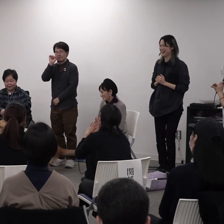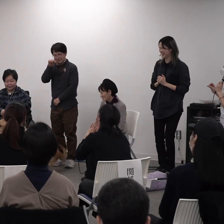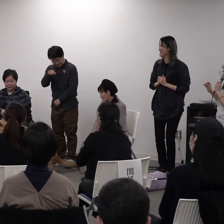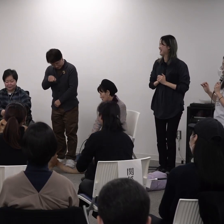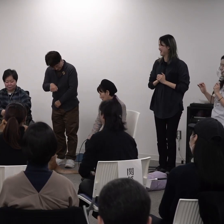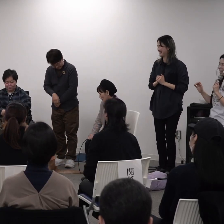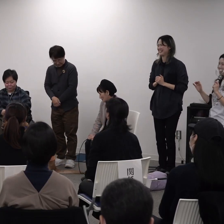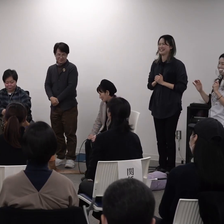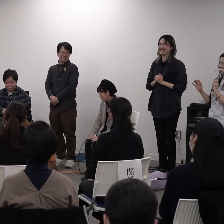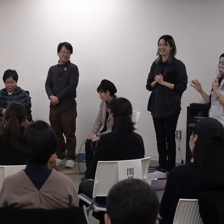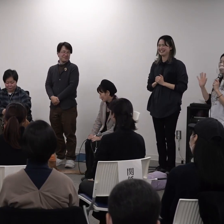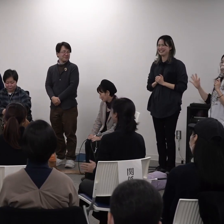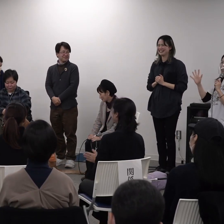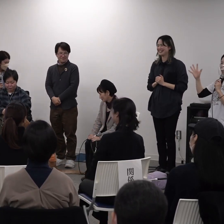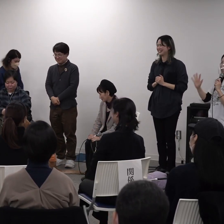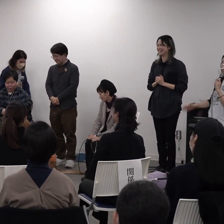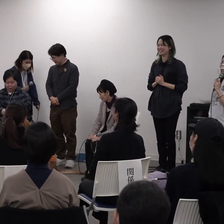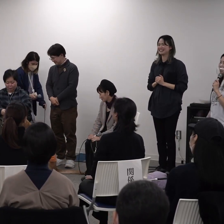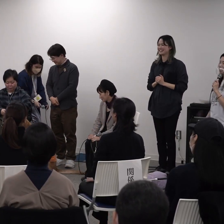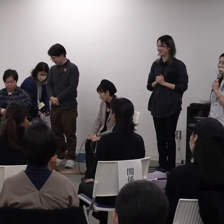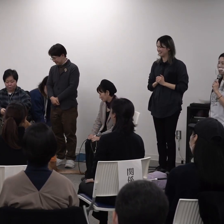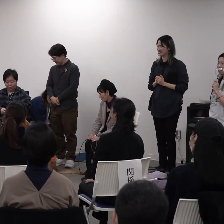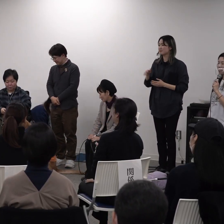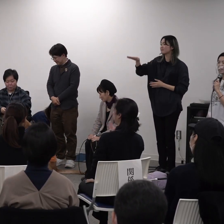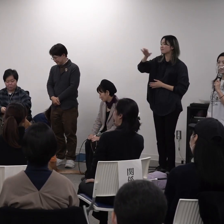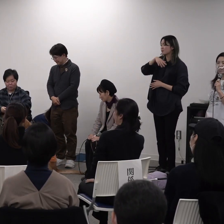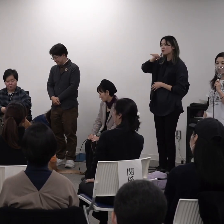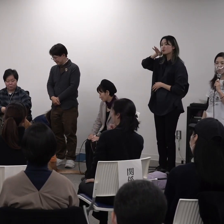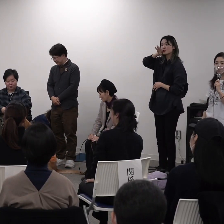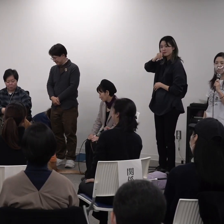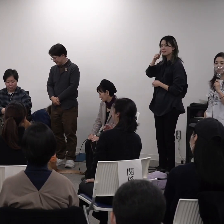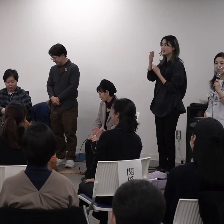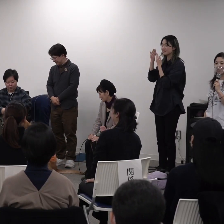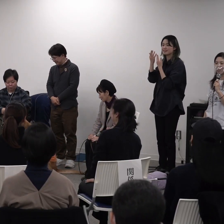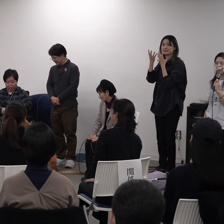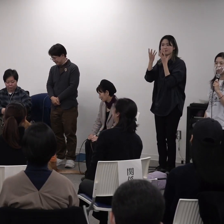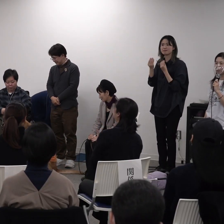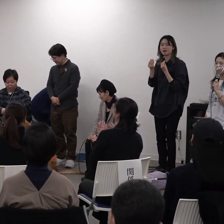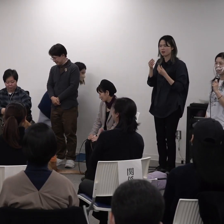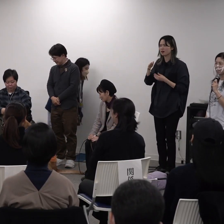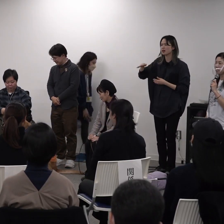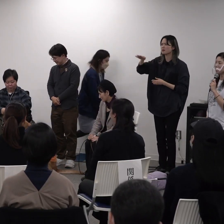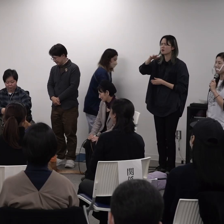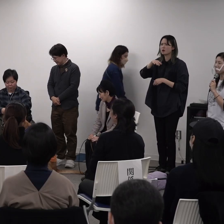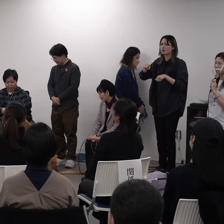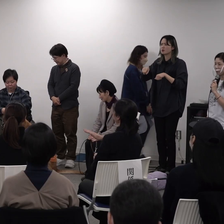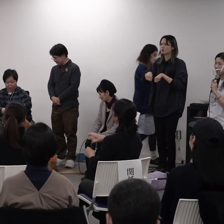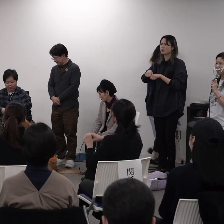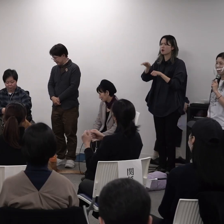では皆さんのね趣味聞きました なかなか 障害がある方の趣味って聞かないですよね